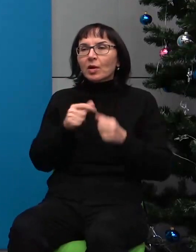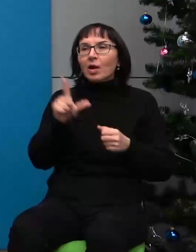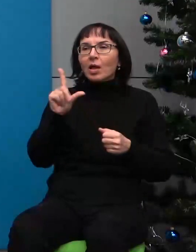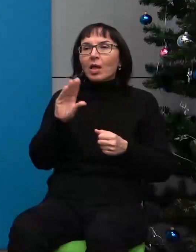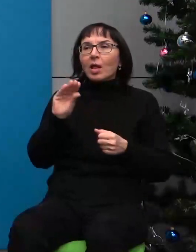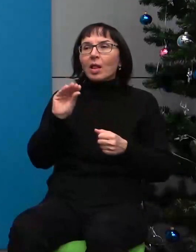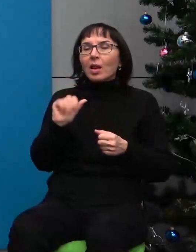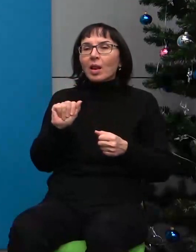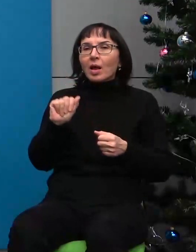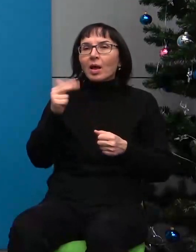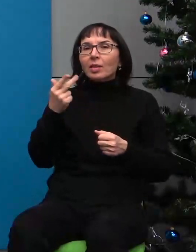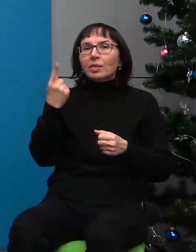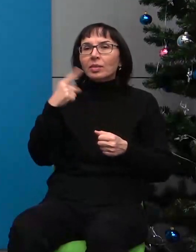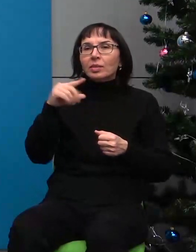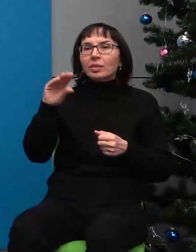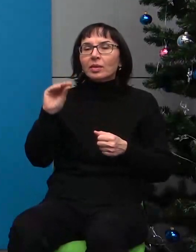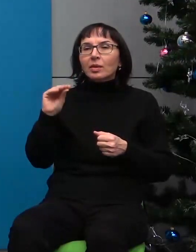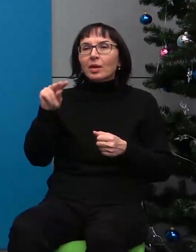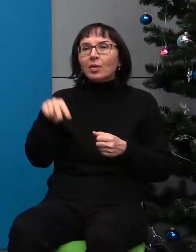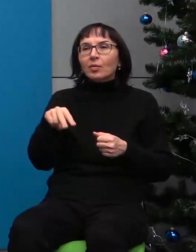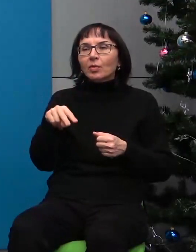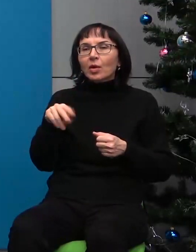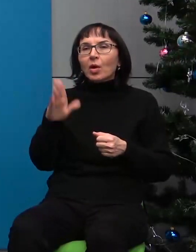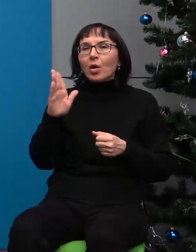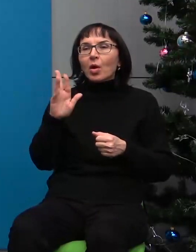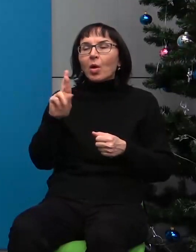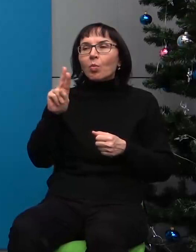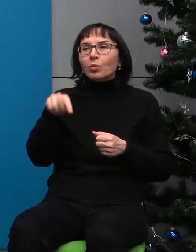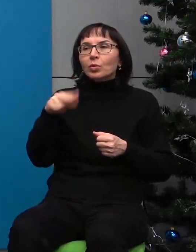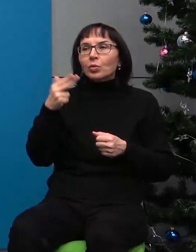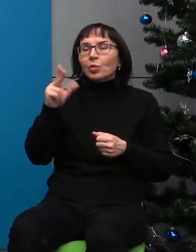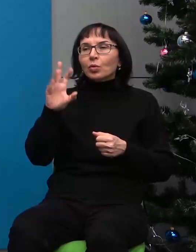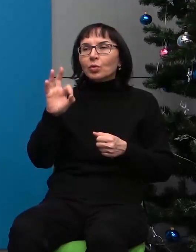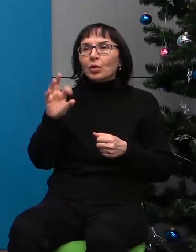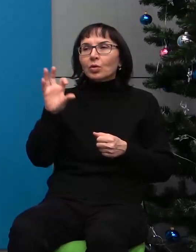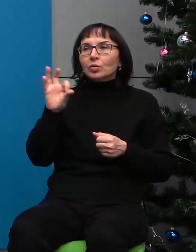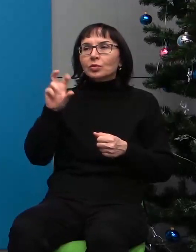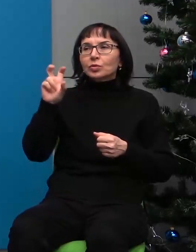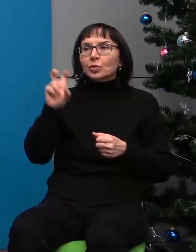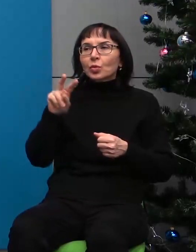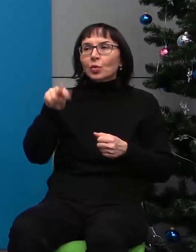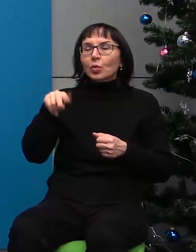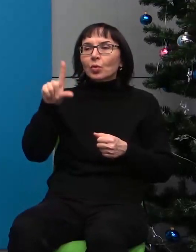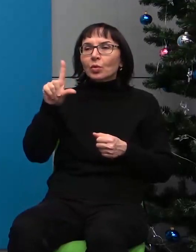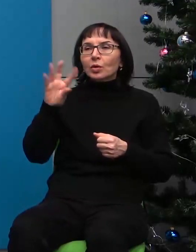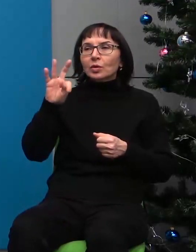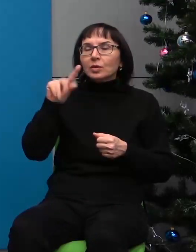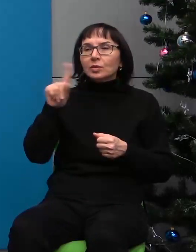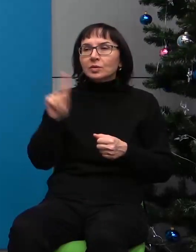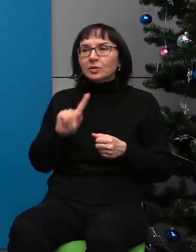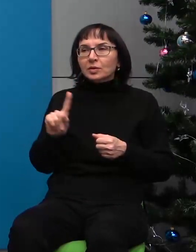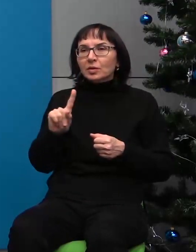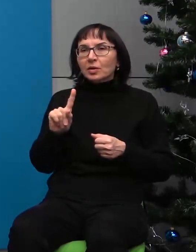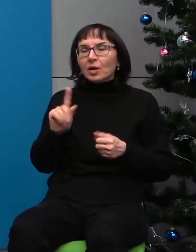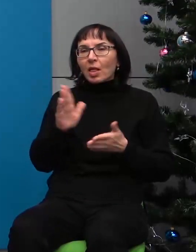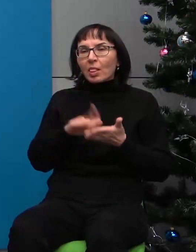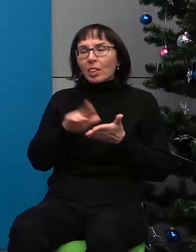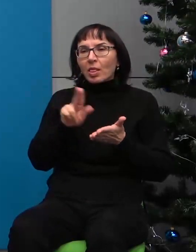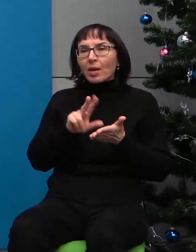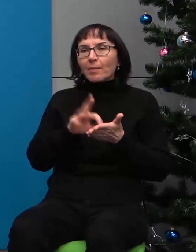Na pewno państwo znacie Bruno Schulza. Slepy cynamonowe czy Republika Marzeń. Ja wcześniej pracowałem,